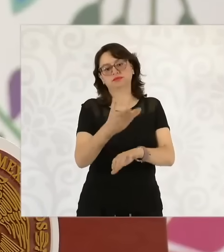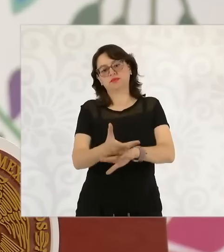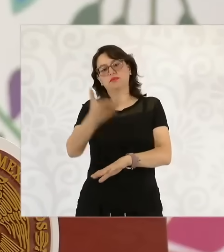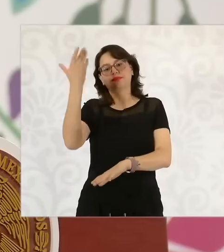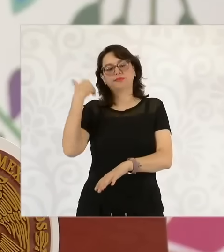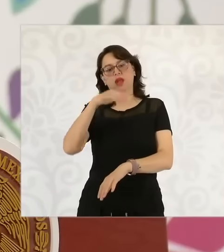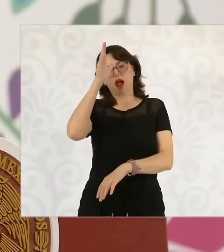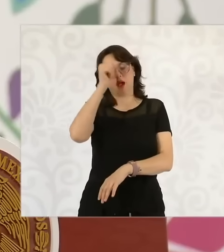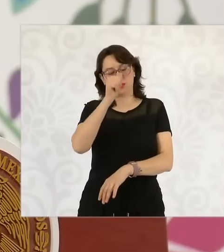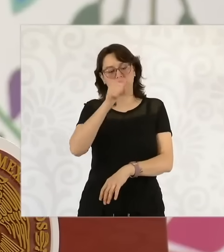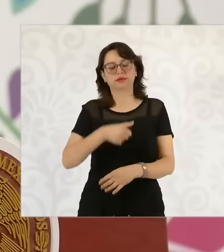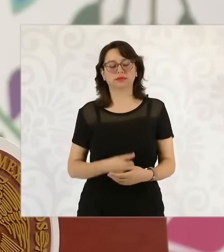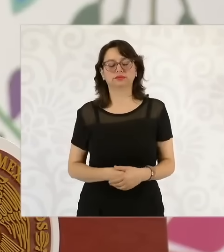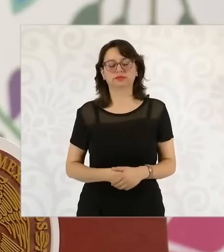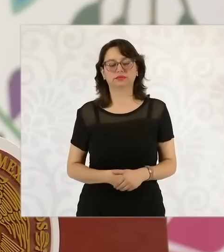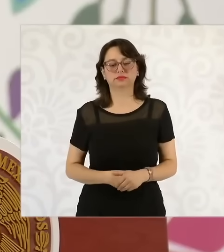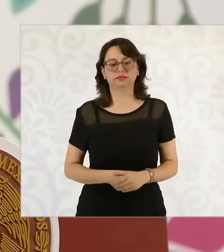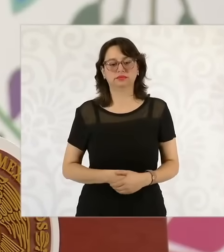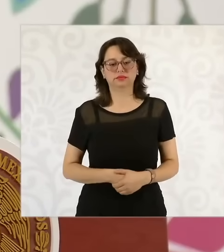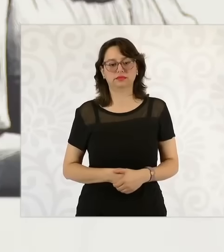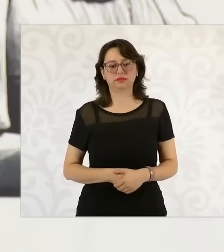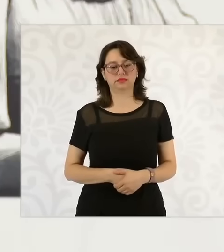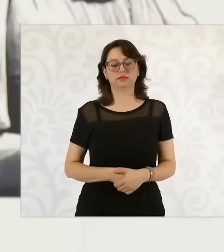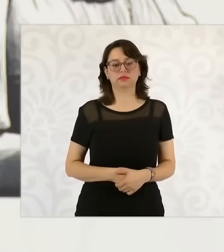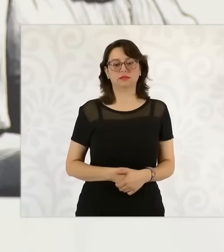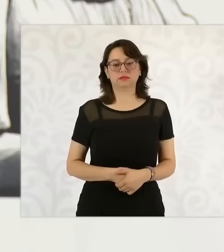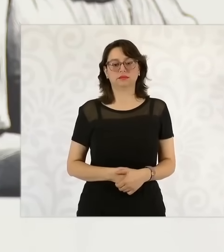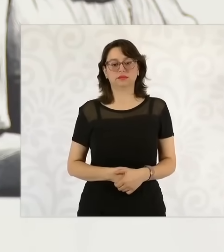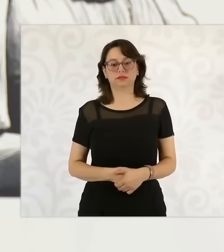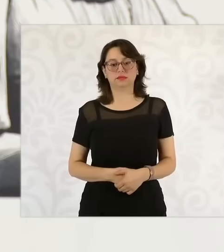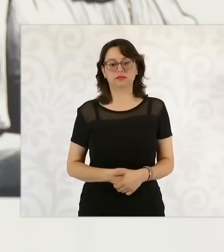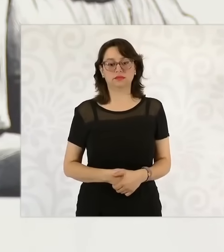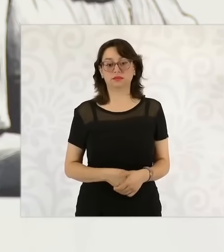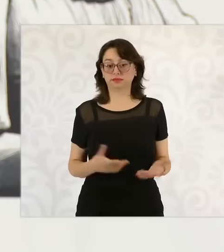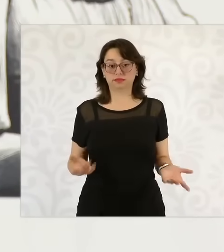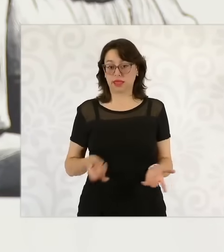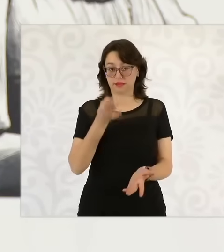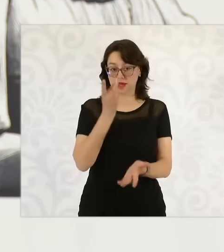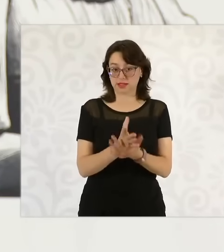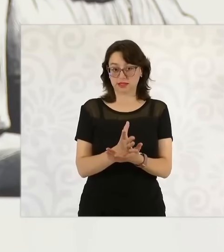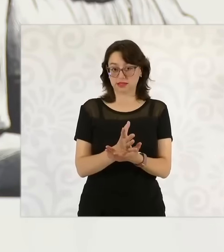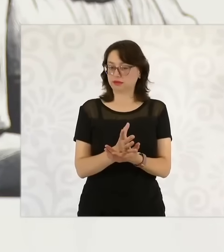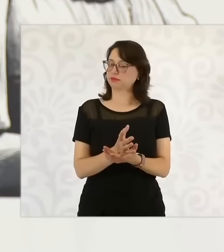llamadas que tuvimos con el presidente Trump ahora no es lo único que hacemos nosotros trabajamos